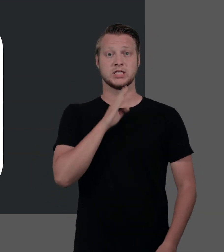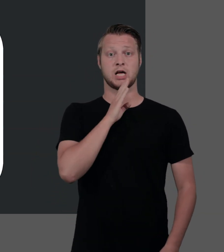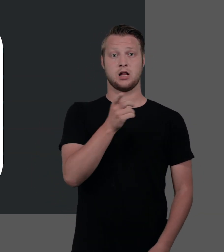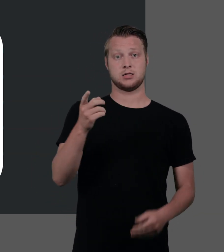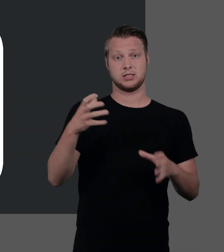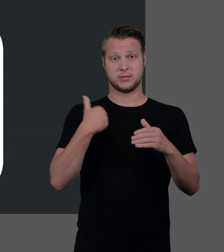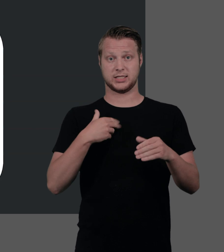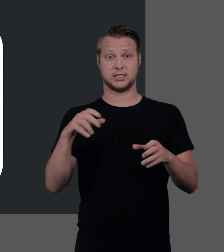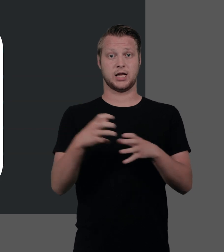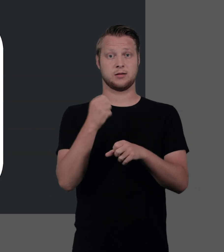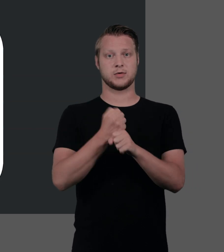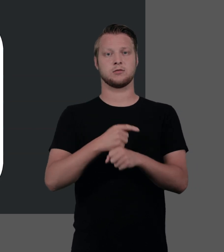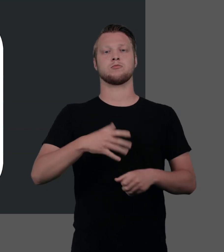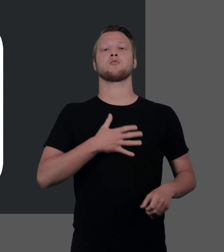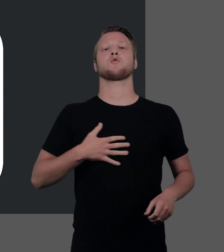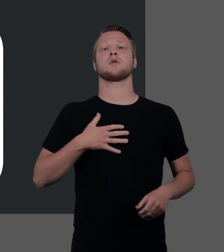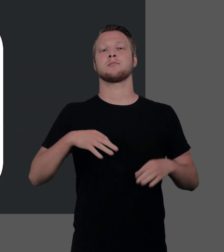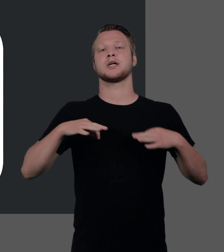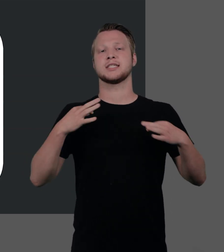Als je je op je gemak voelt bij de mensen met wie je werkt,